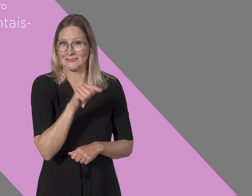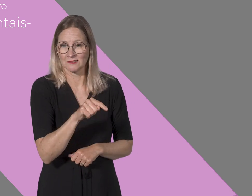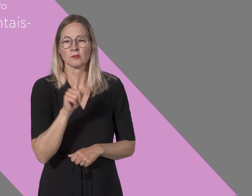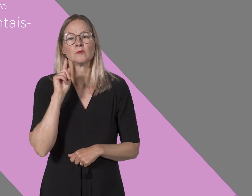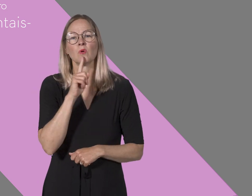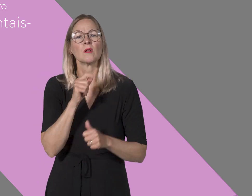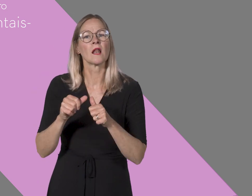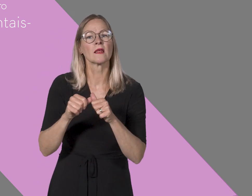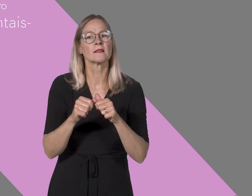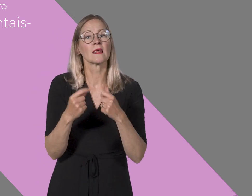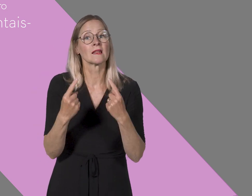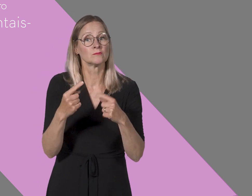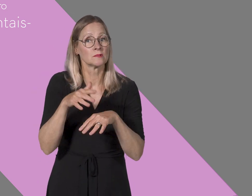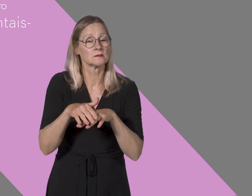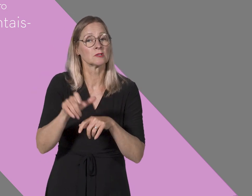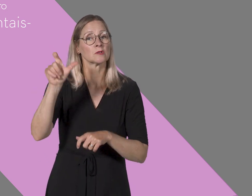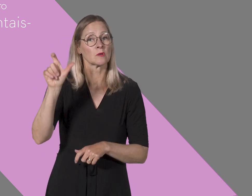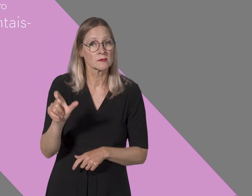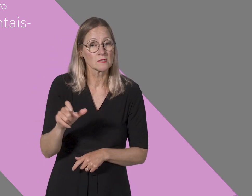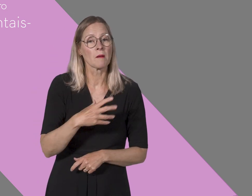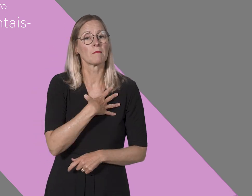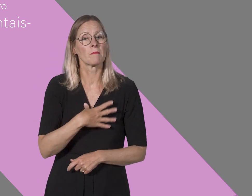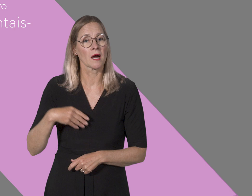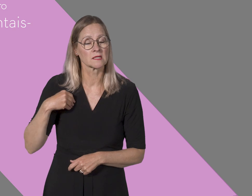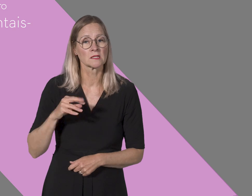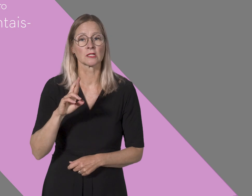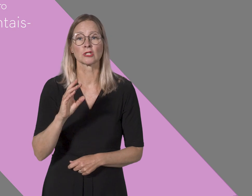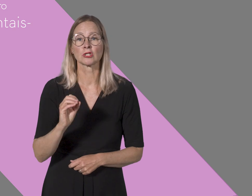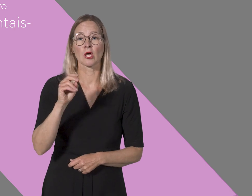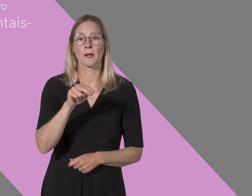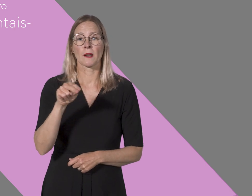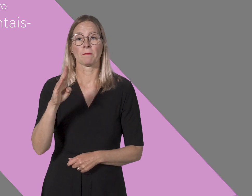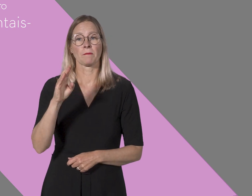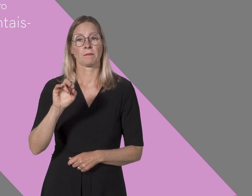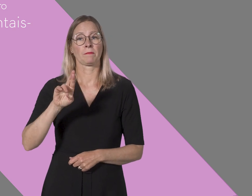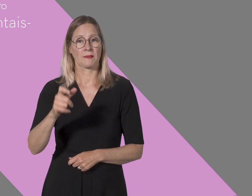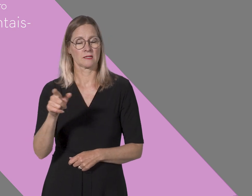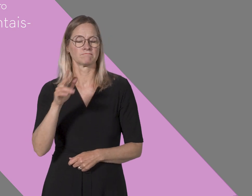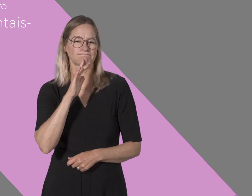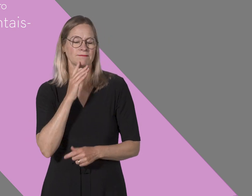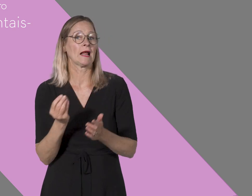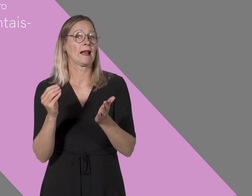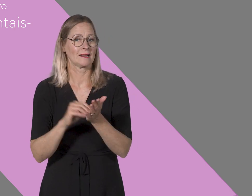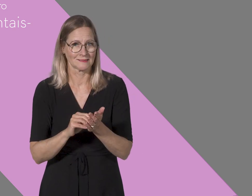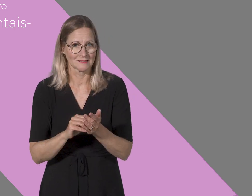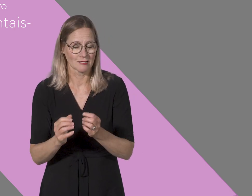josta Kuurojen Liiton erityisasiantuntija Marika Rönnberg kertoo lisää.